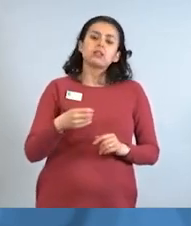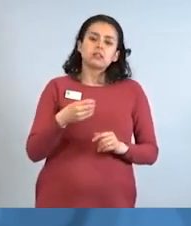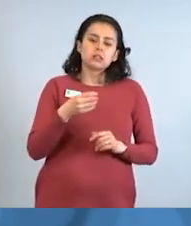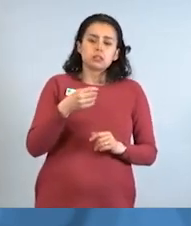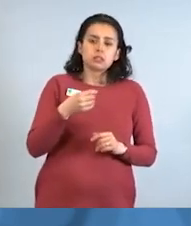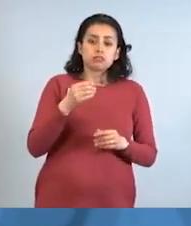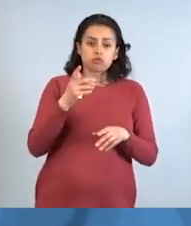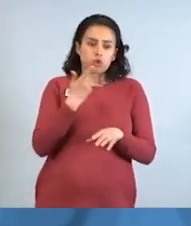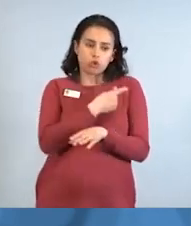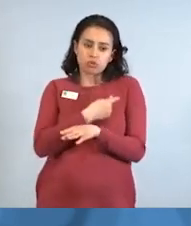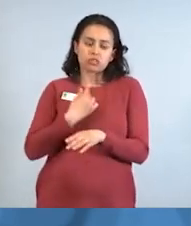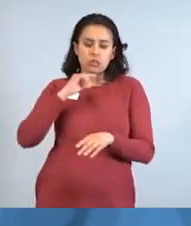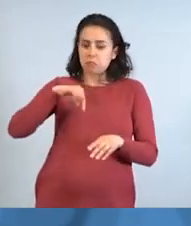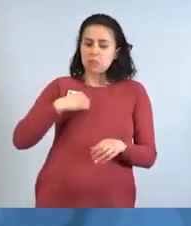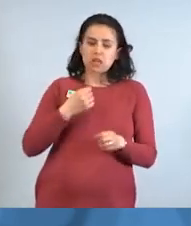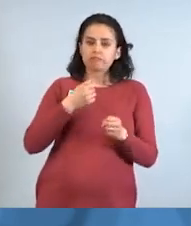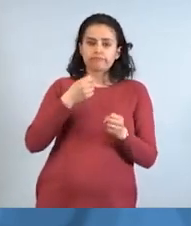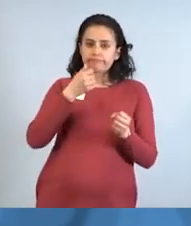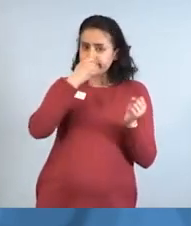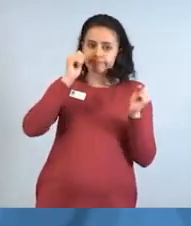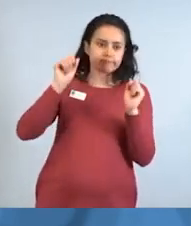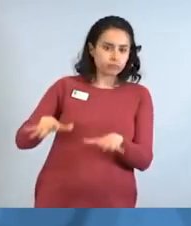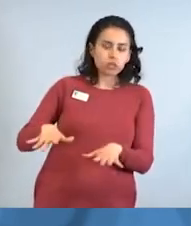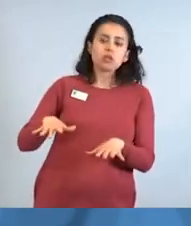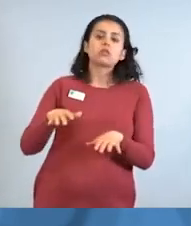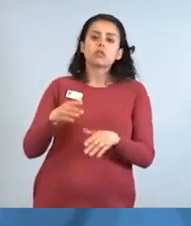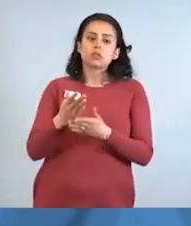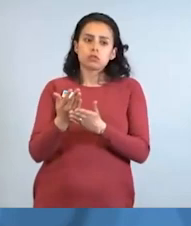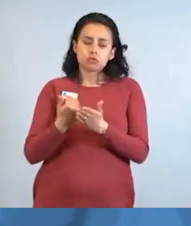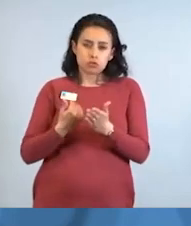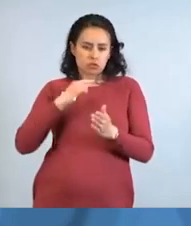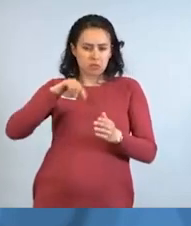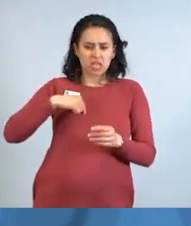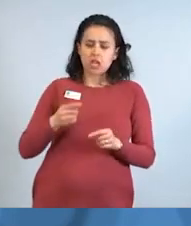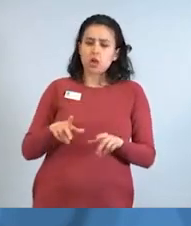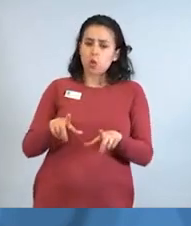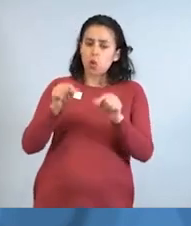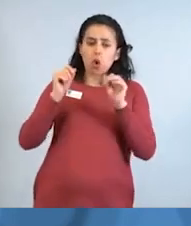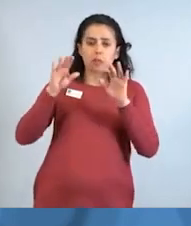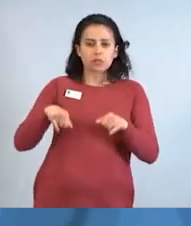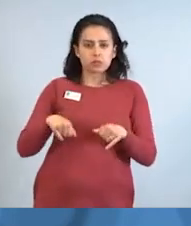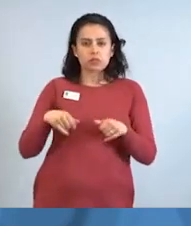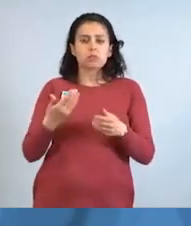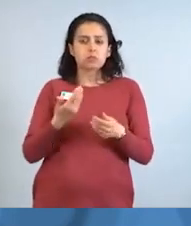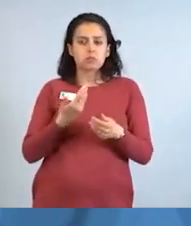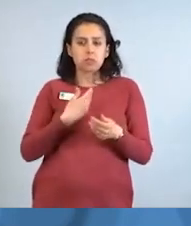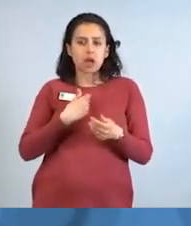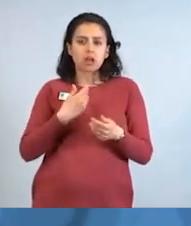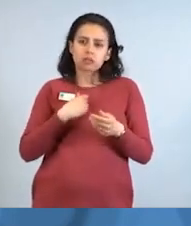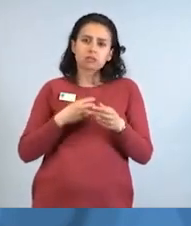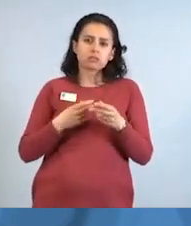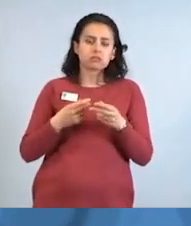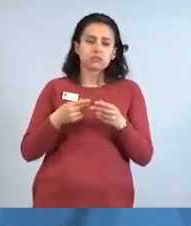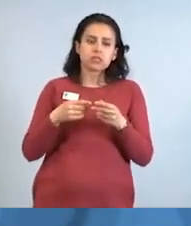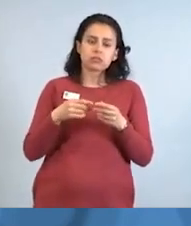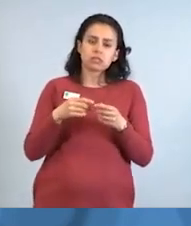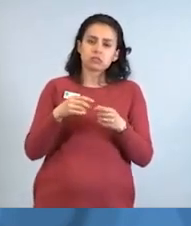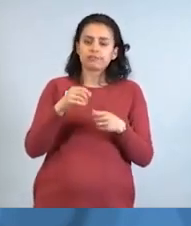Huomattiin, että tuli liikaa imurauhastapahtumia tai jotain tulehduksia